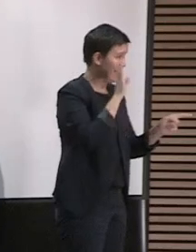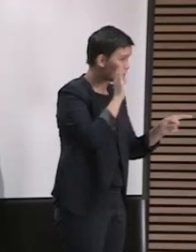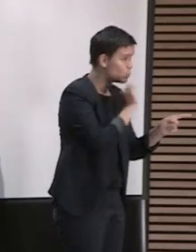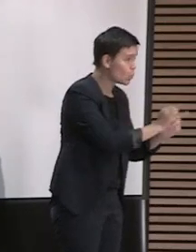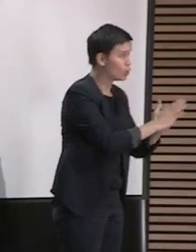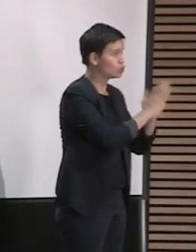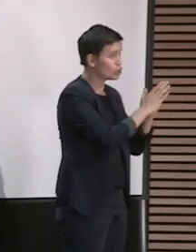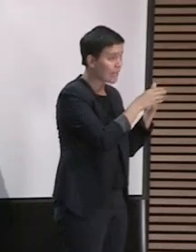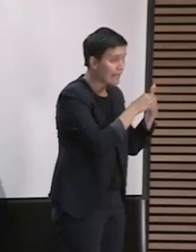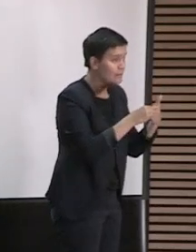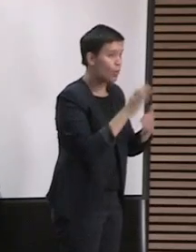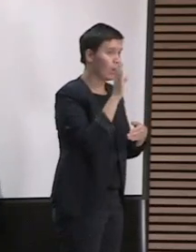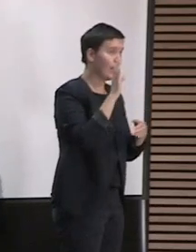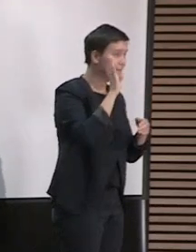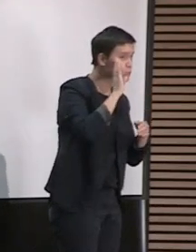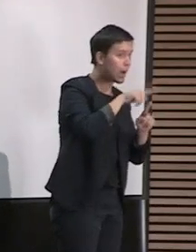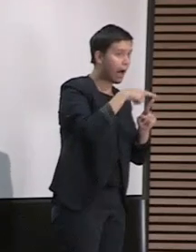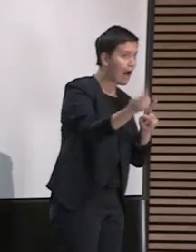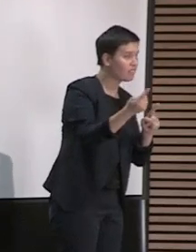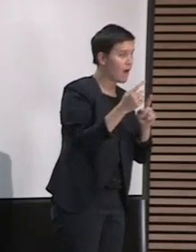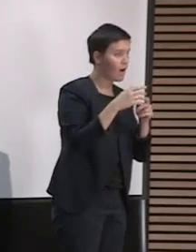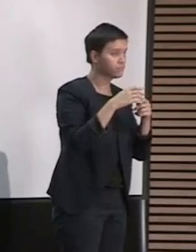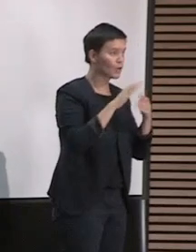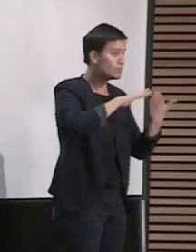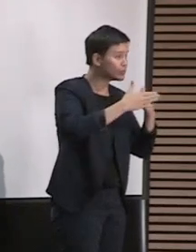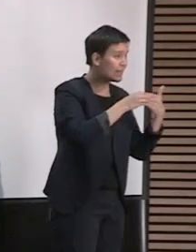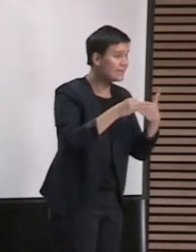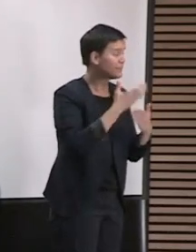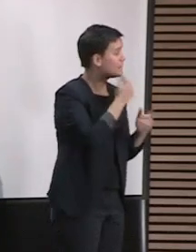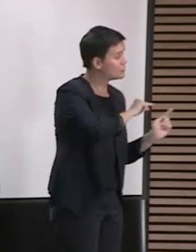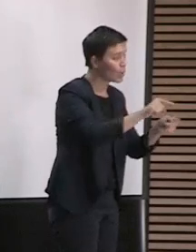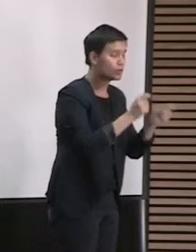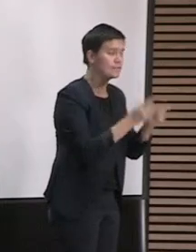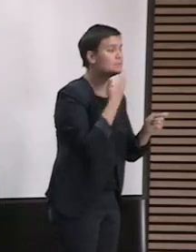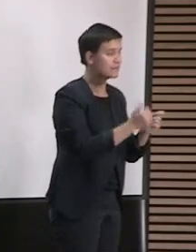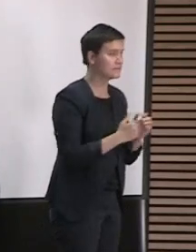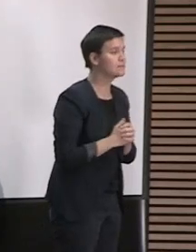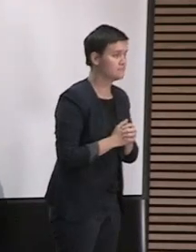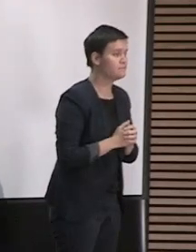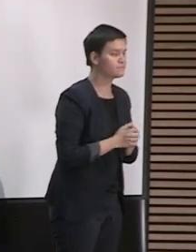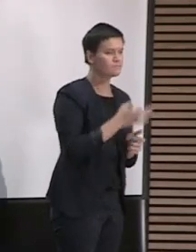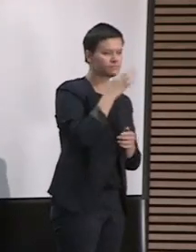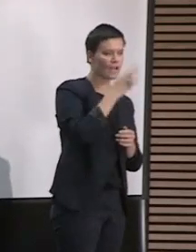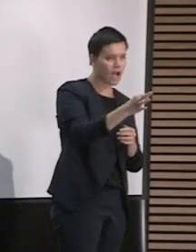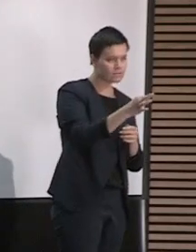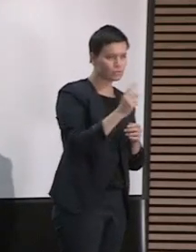roto. Na reira kua whakaritea ratou ki reira. He maamaa mo